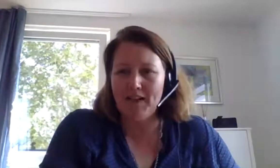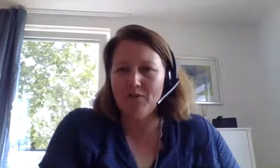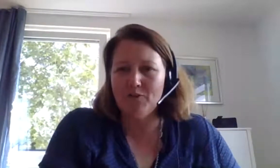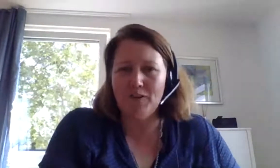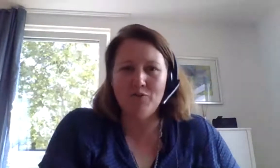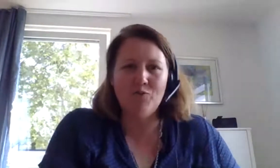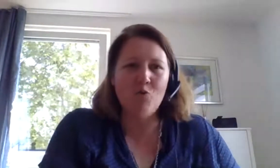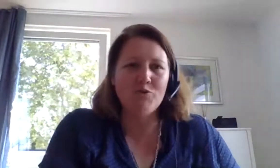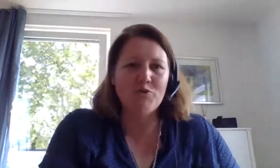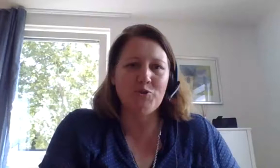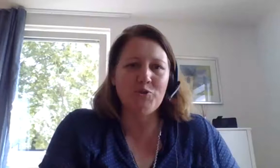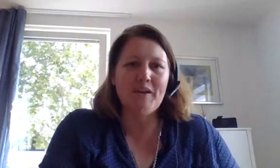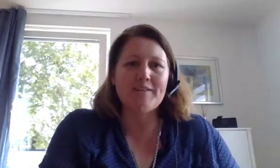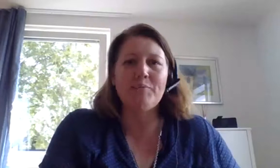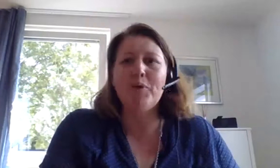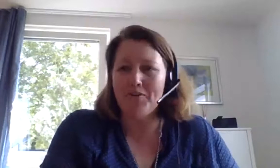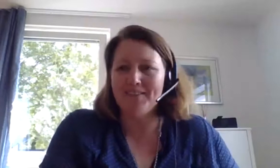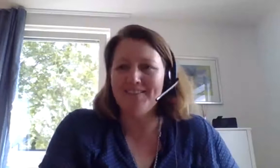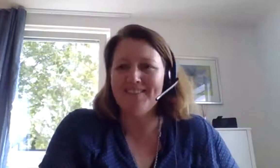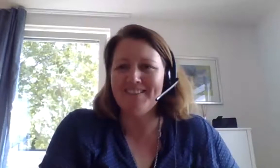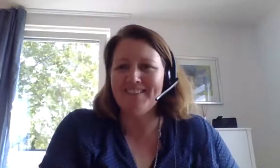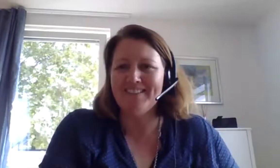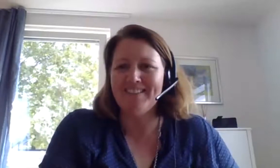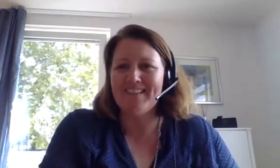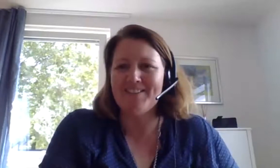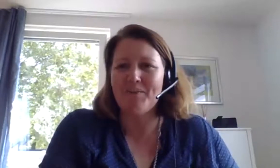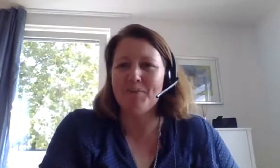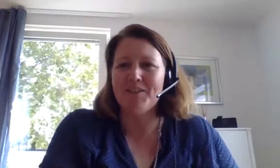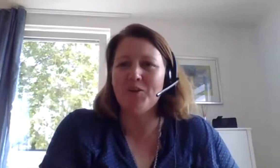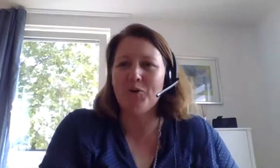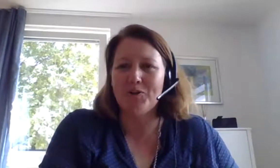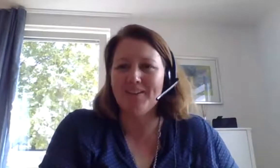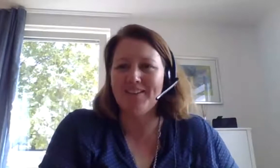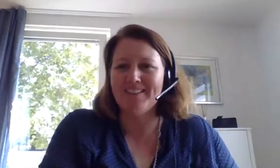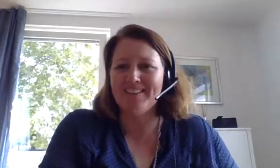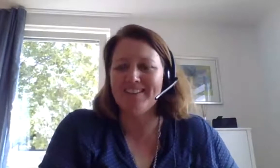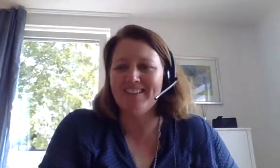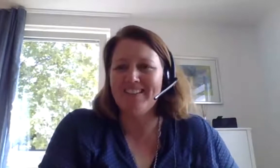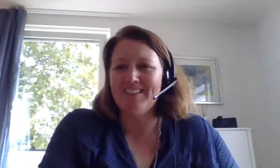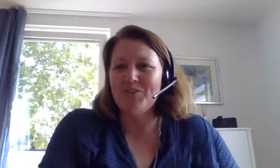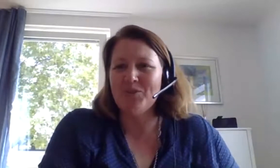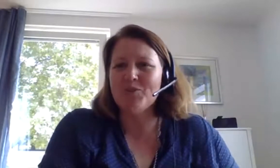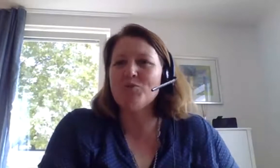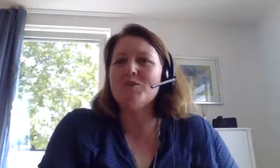كوني أنا شخصيا ام وإنني امر بهذا التجربة الصعبة